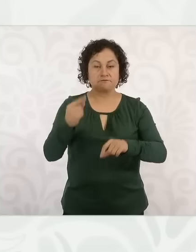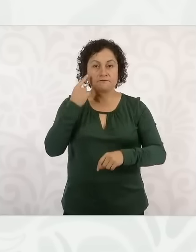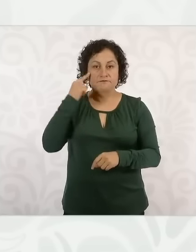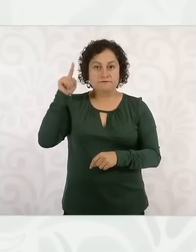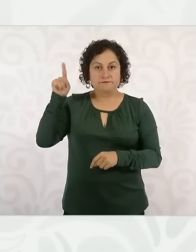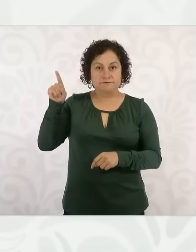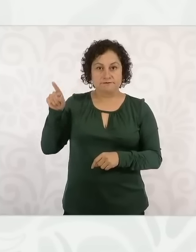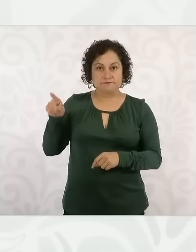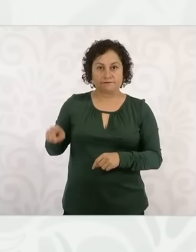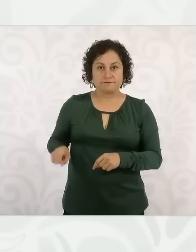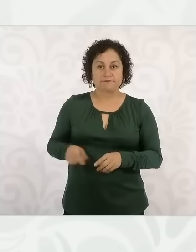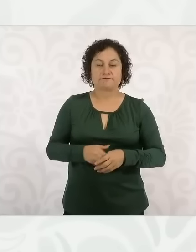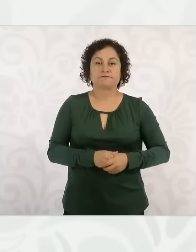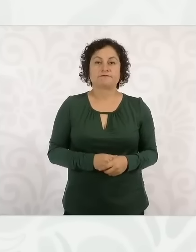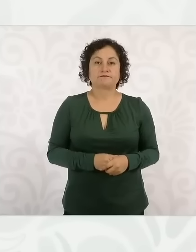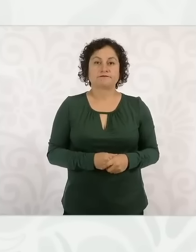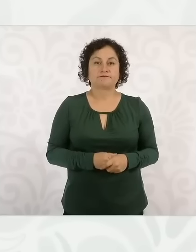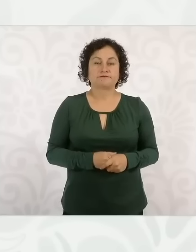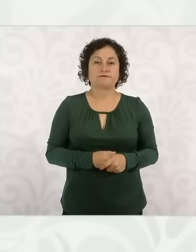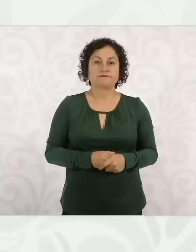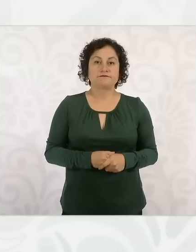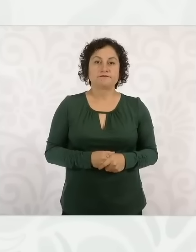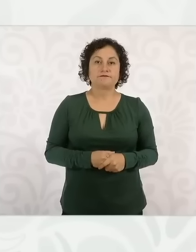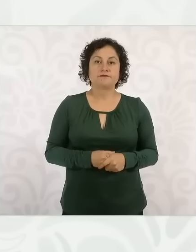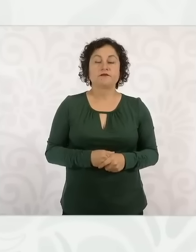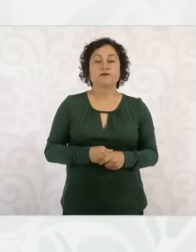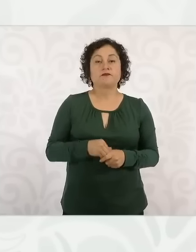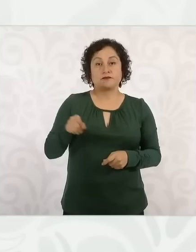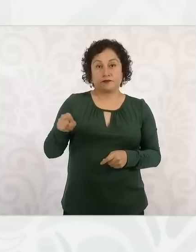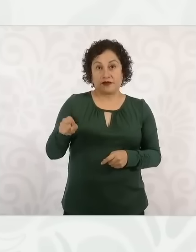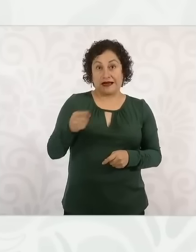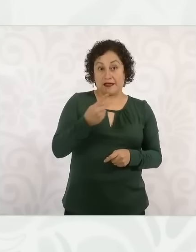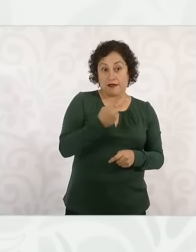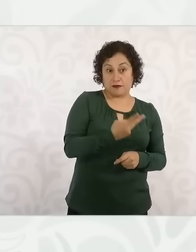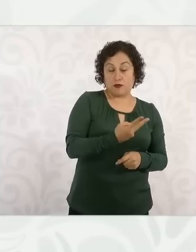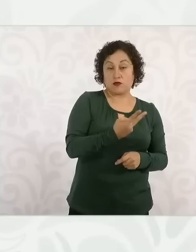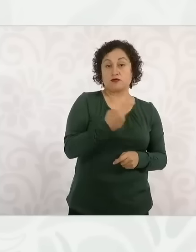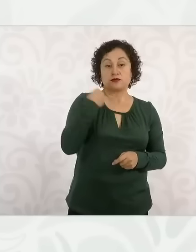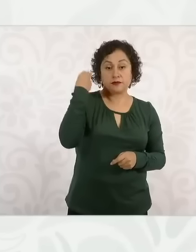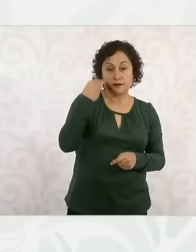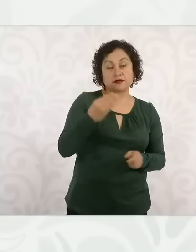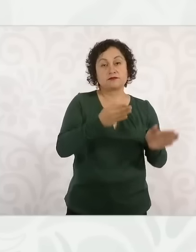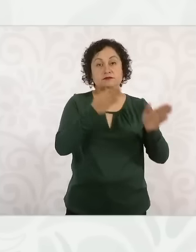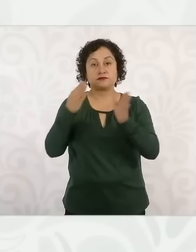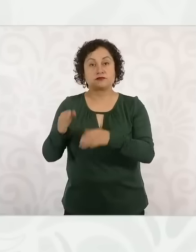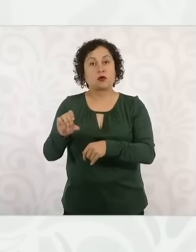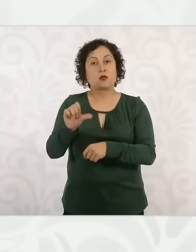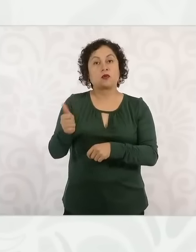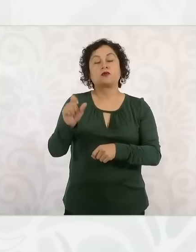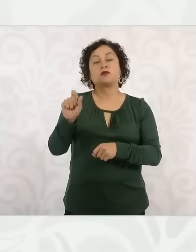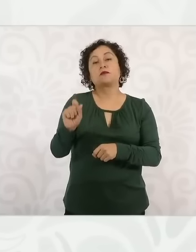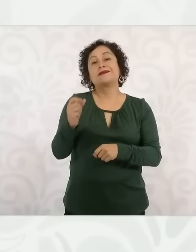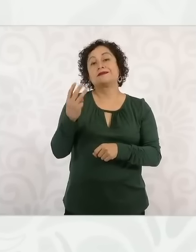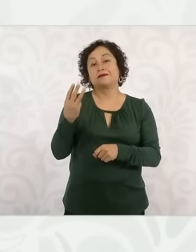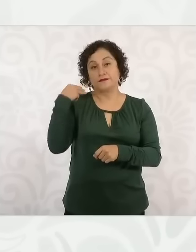Yucatán y Zacatecas. Y el día 23 de marzo, Baja California, Chiapas, Ciudad de México, Colima,